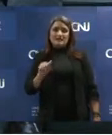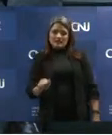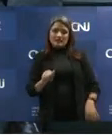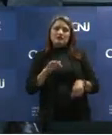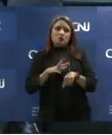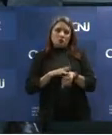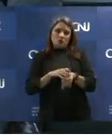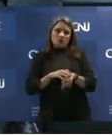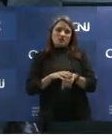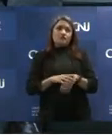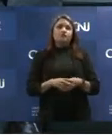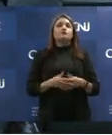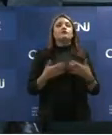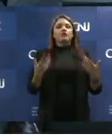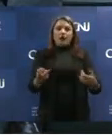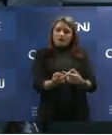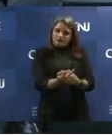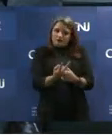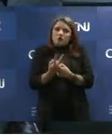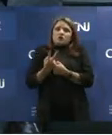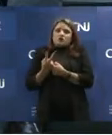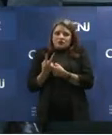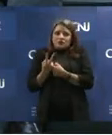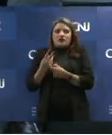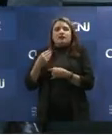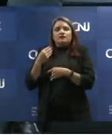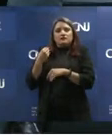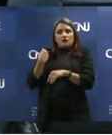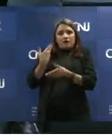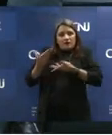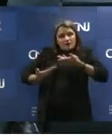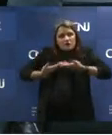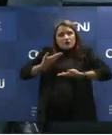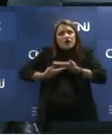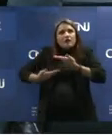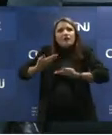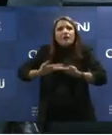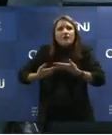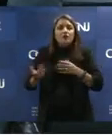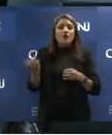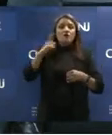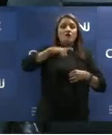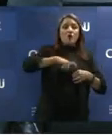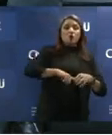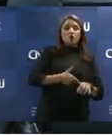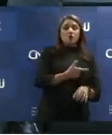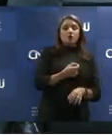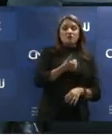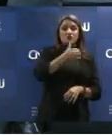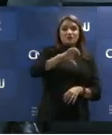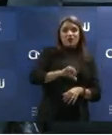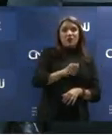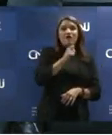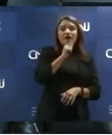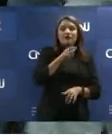voltando em 2019, ainda com sessões de quimioterapia. O processo ficou paralisado.